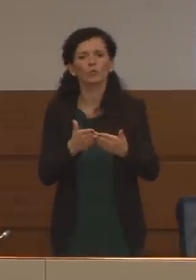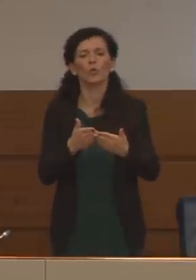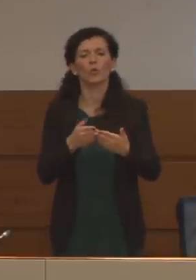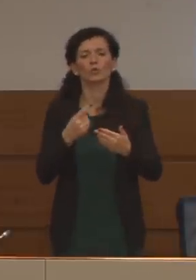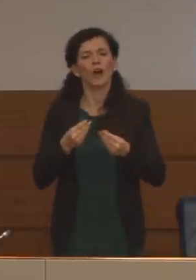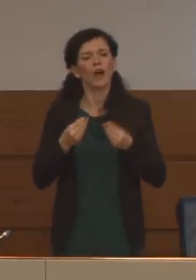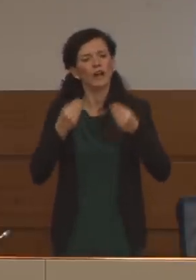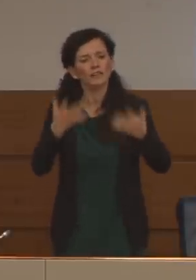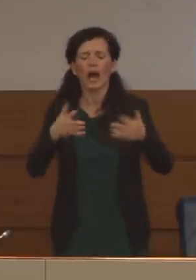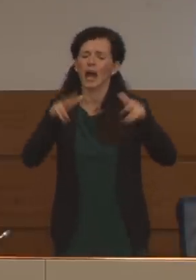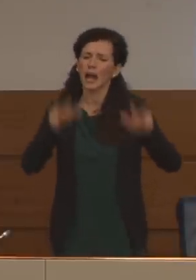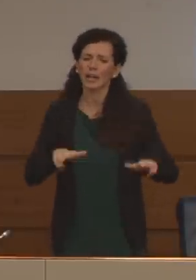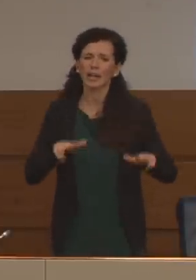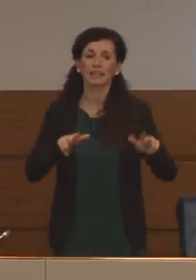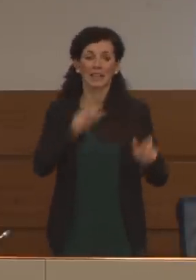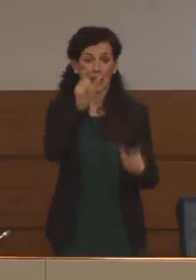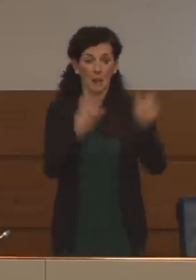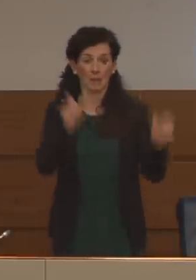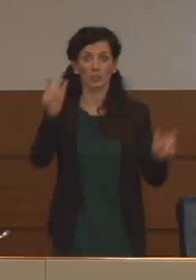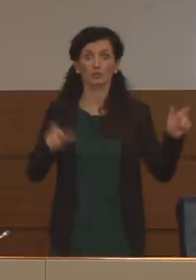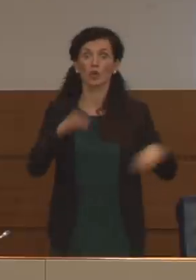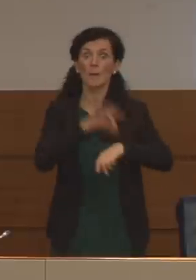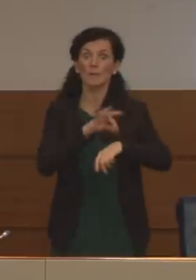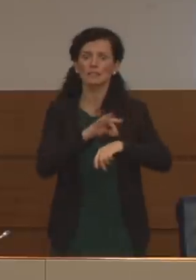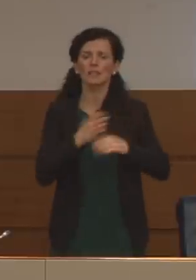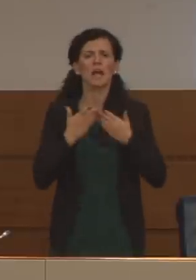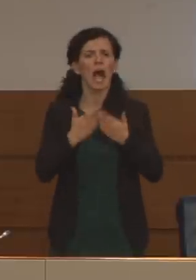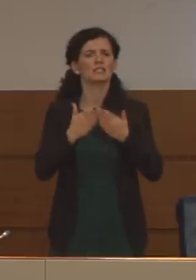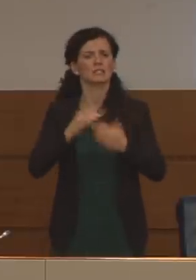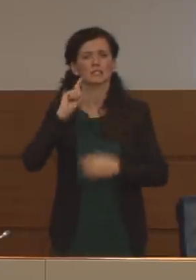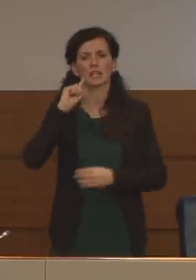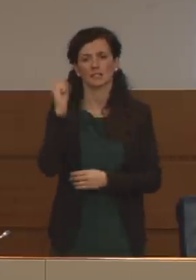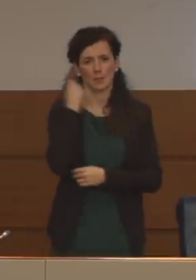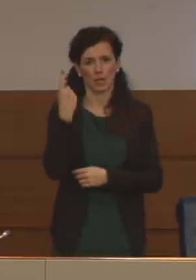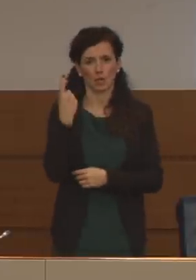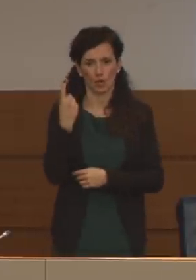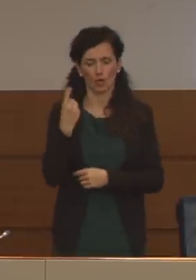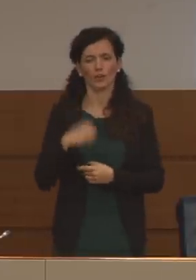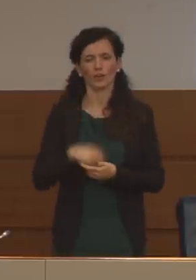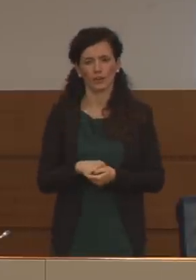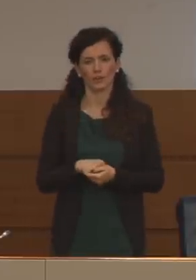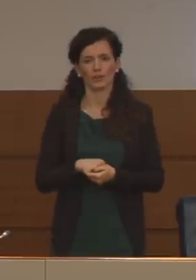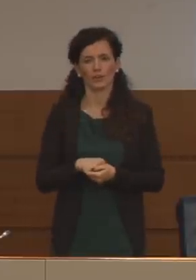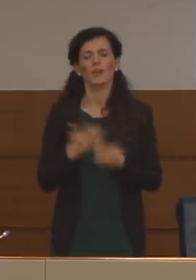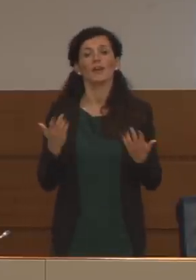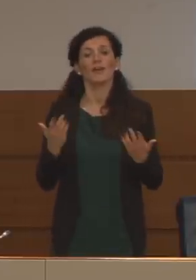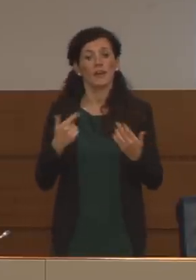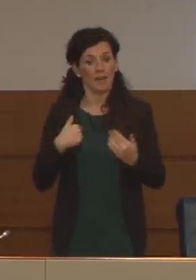tutti i pazienti la migliore assistenza possibile anche a costo qualche volta